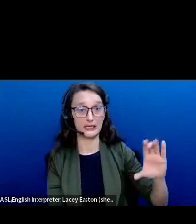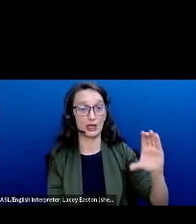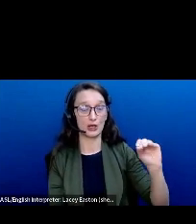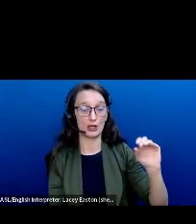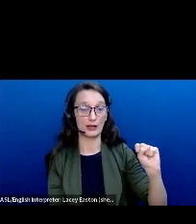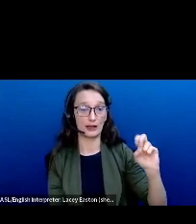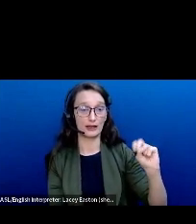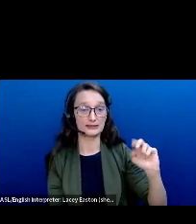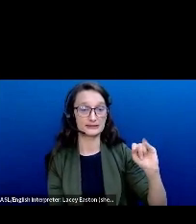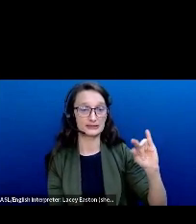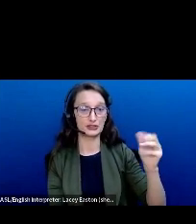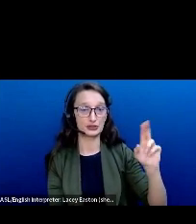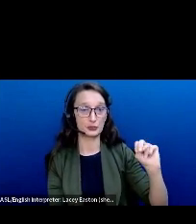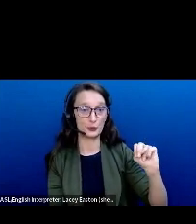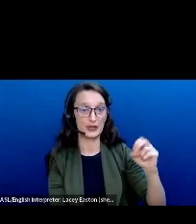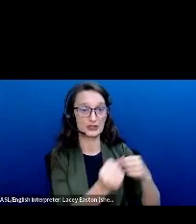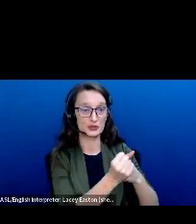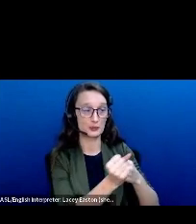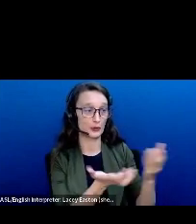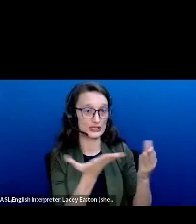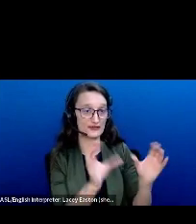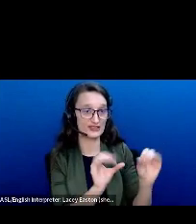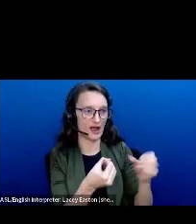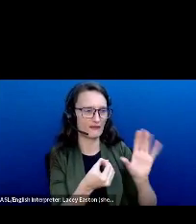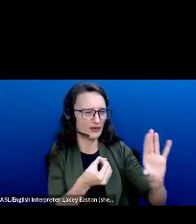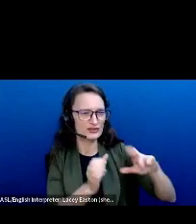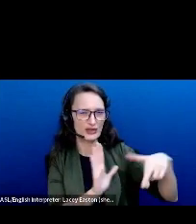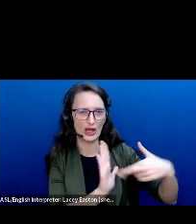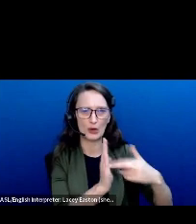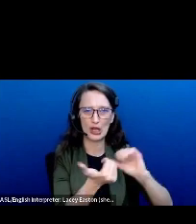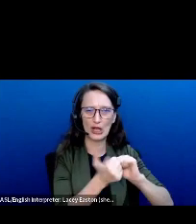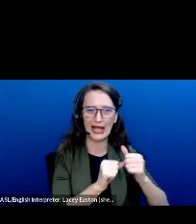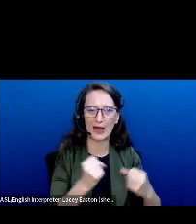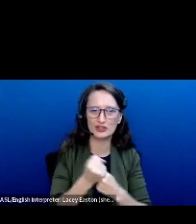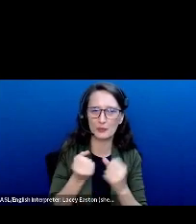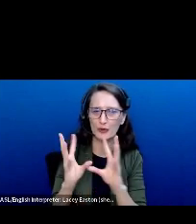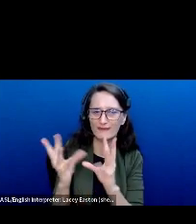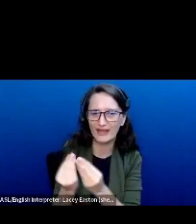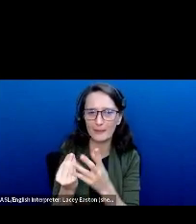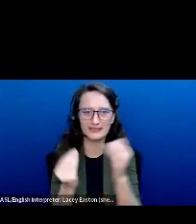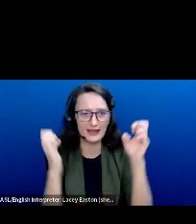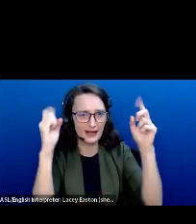y su papel en el apoyo a las familias y educadores con preguntas e inquietudes relacionadas